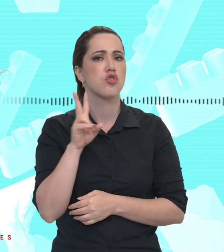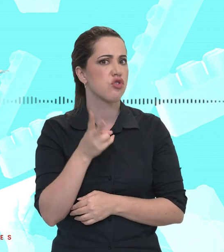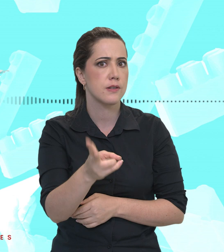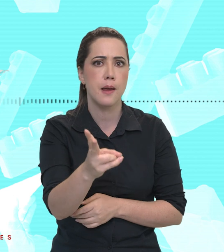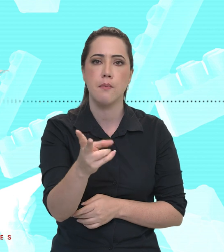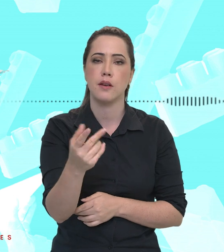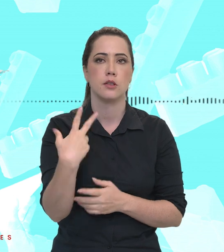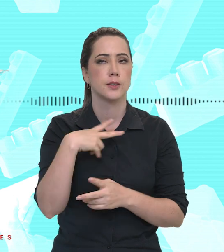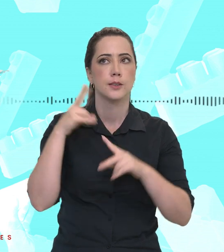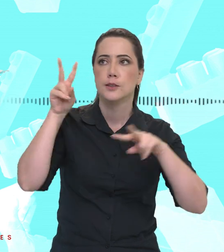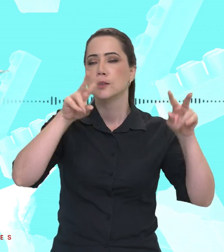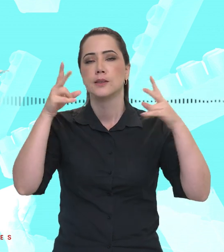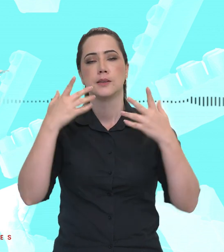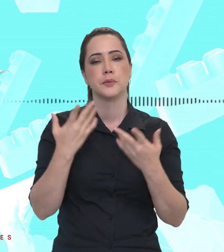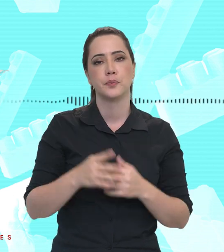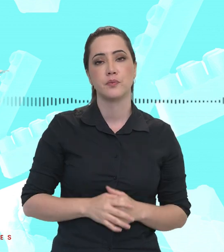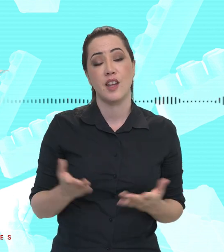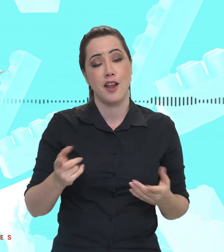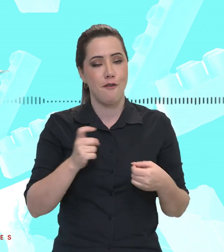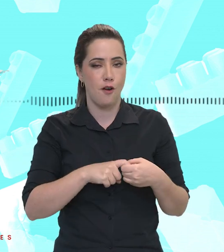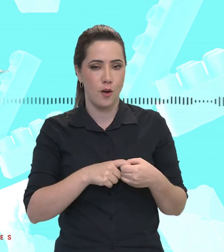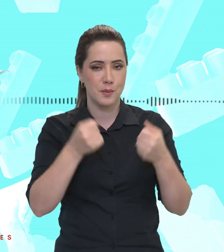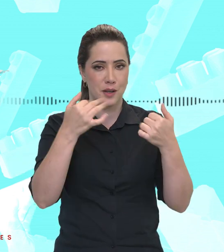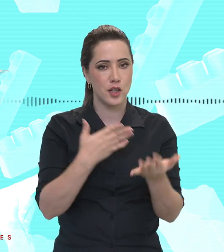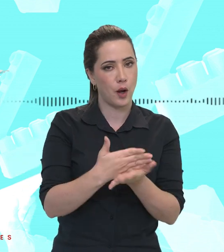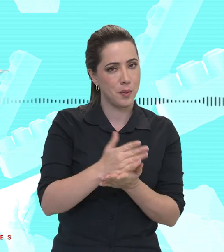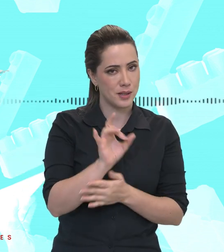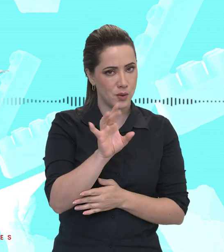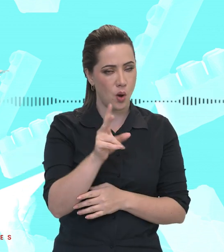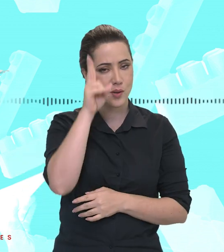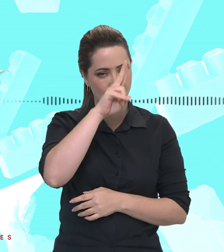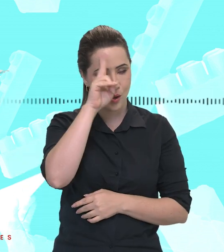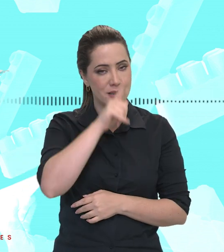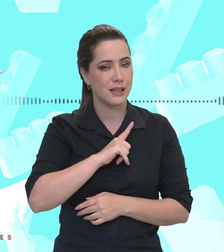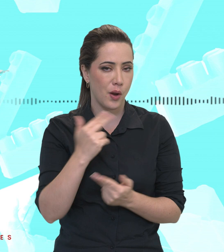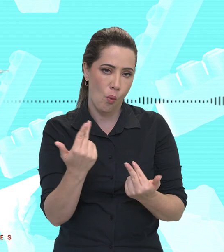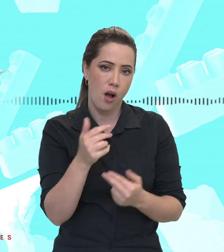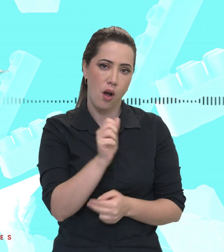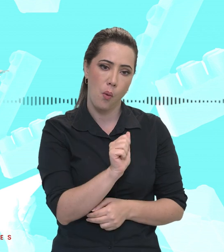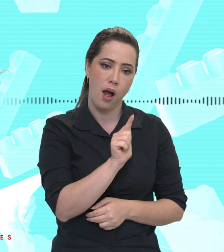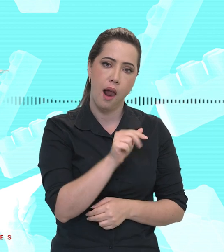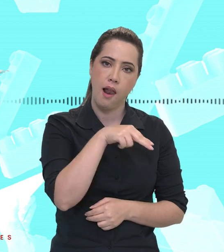[Leyberson 26] E aqui eu volto para dizer que a temporada só está começando. Teremos mais histórias como a de Alana…